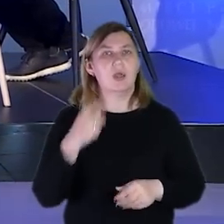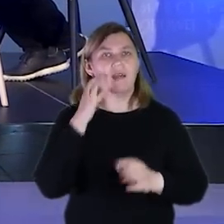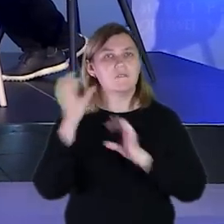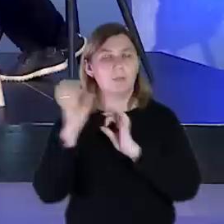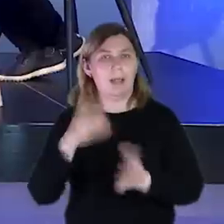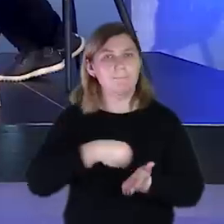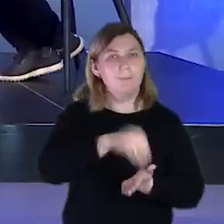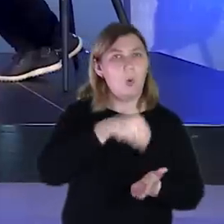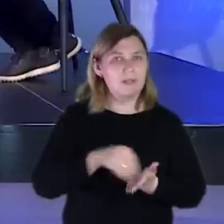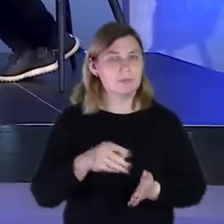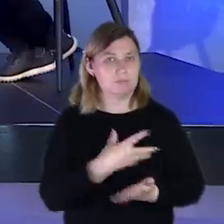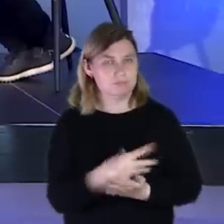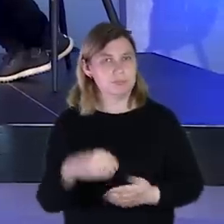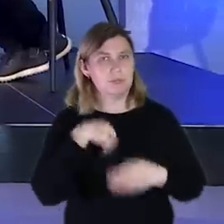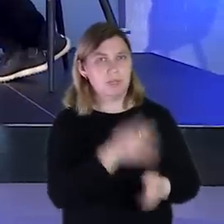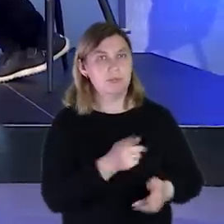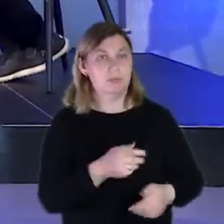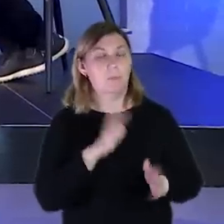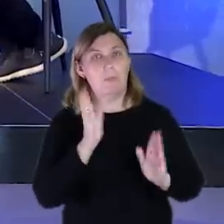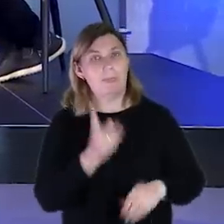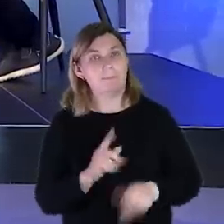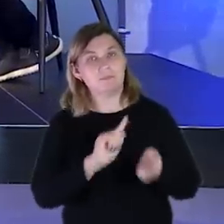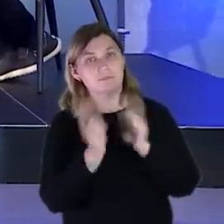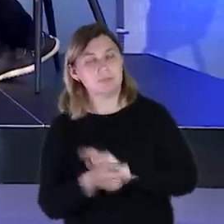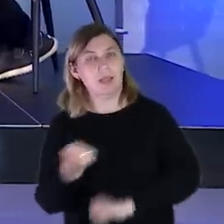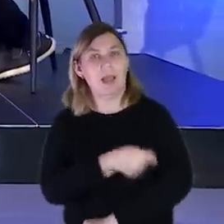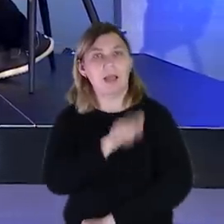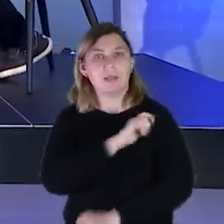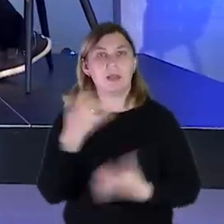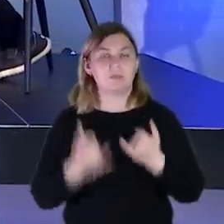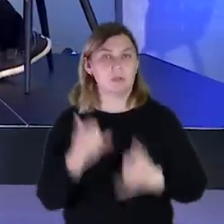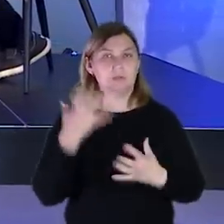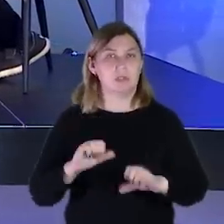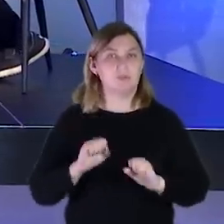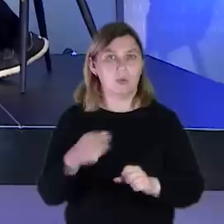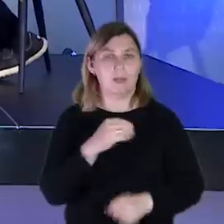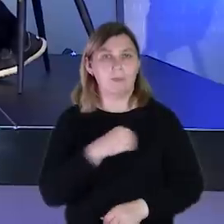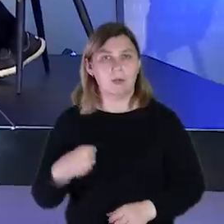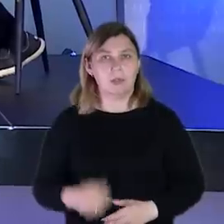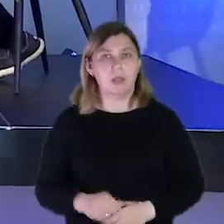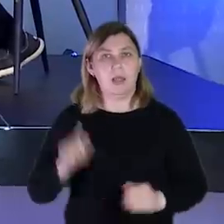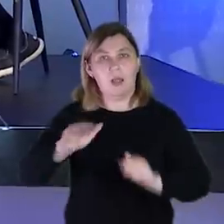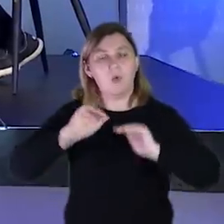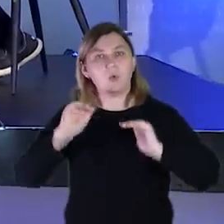a nawet później przekształcić w agentów, jeżeli chcieli, że tak powiem, działać na rzecz państwa polskiego. -Pierwsi krótkofalarze, którzy zaczęli